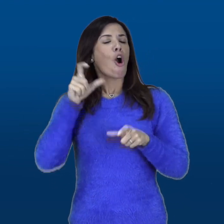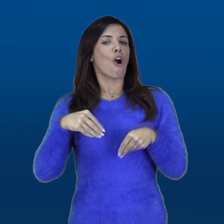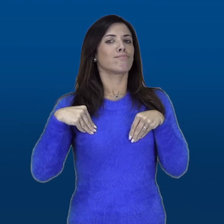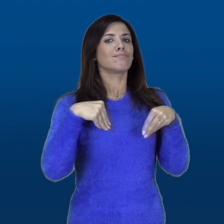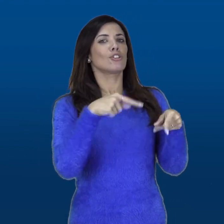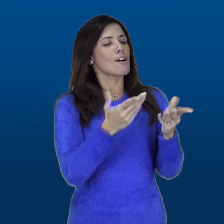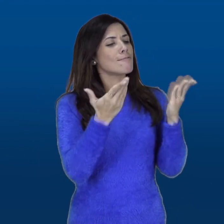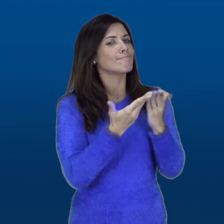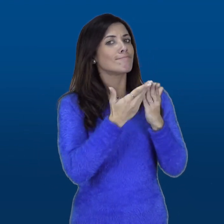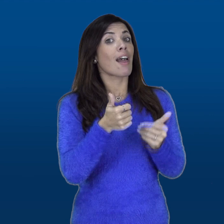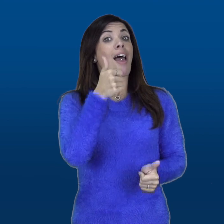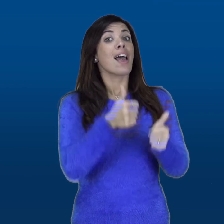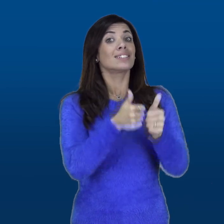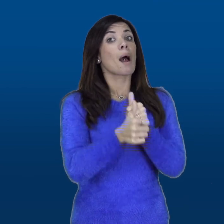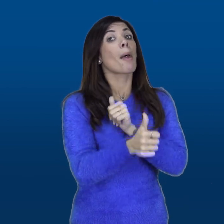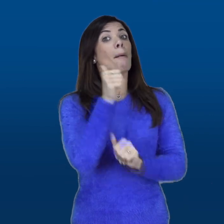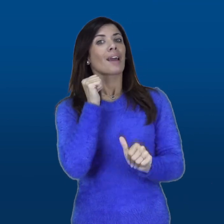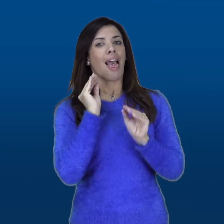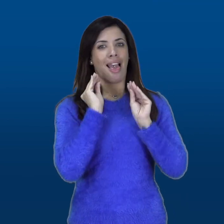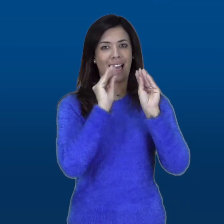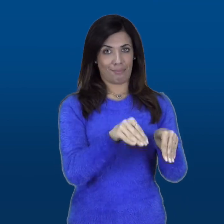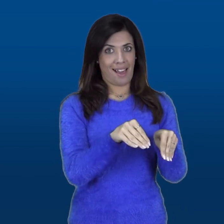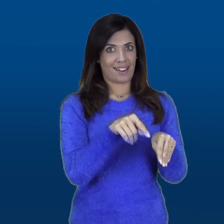prima di essere ammessi all'Esame di Stato